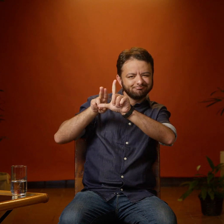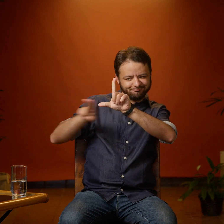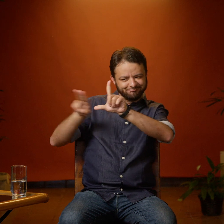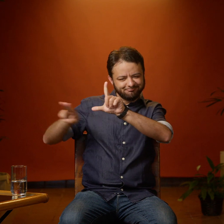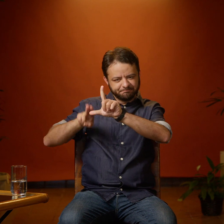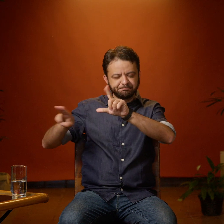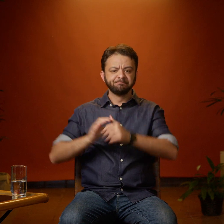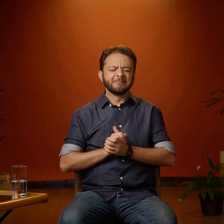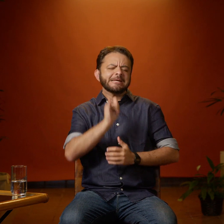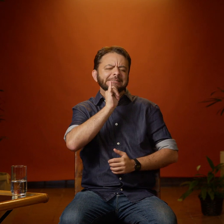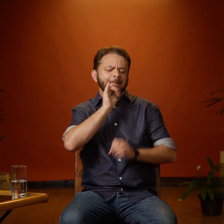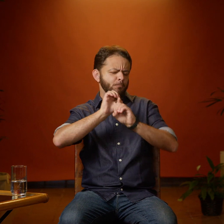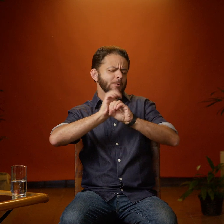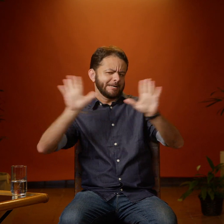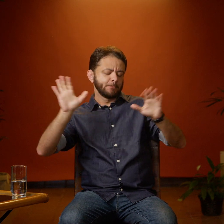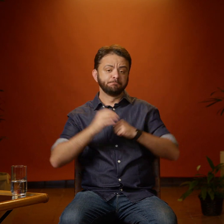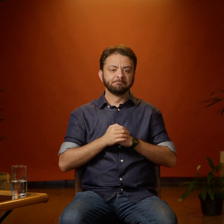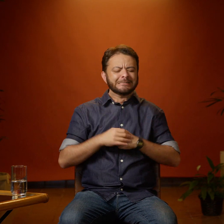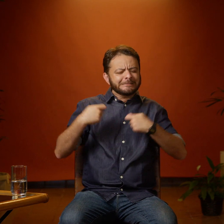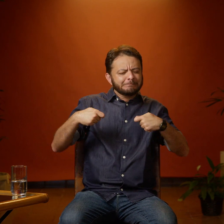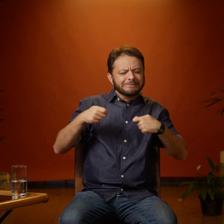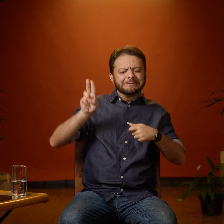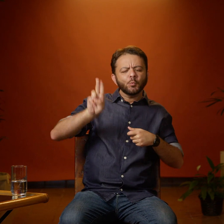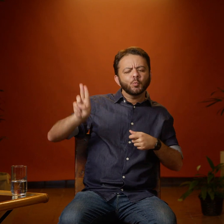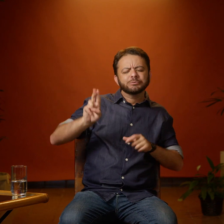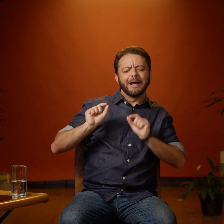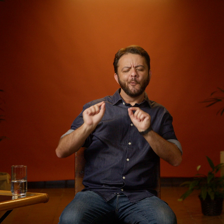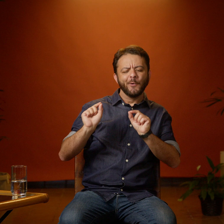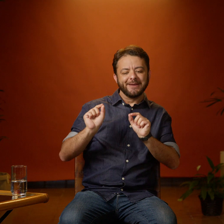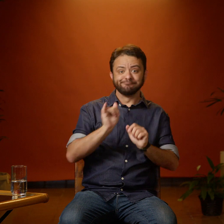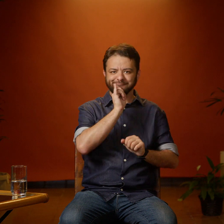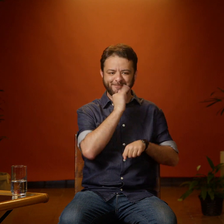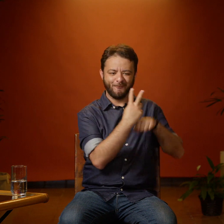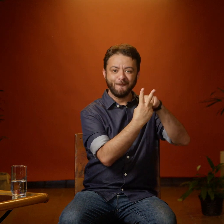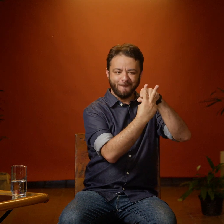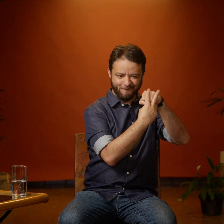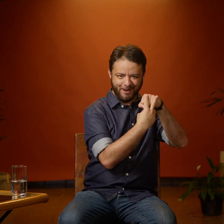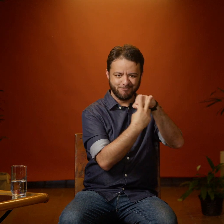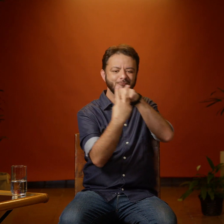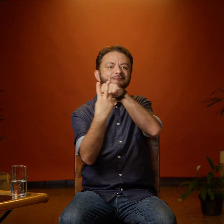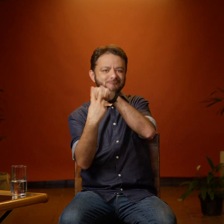Um exemplo claro que usamos são dois verbos que, por exemplo,